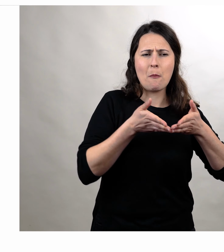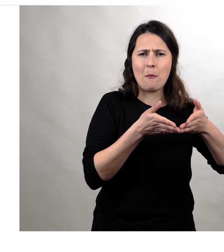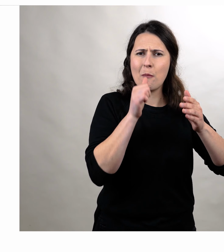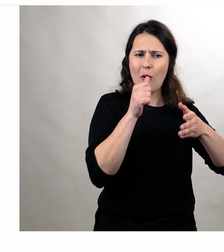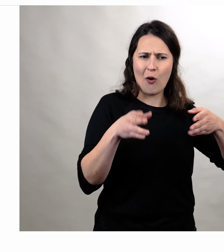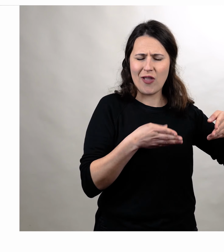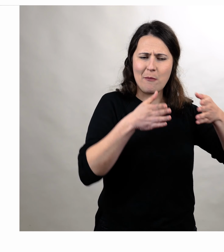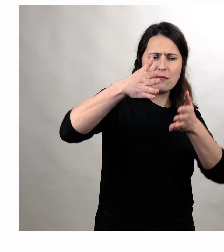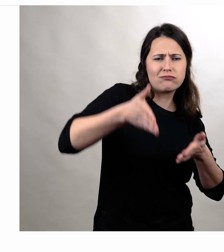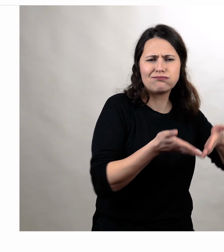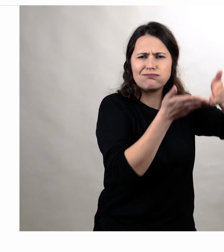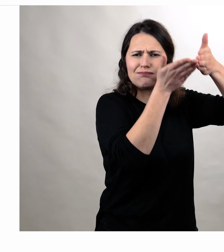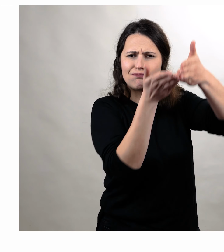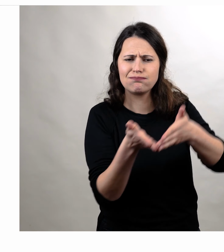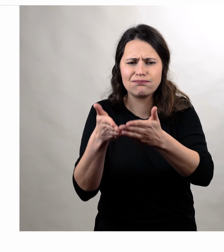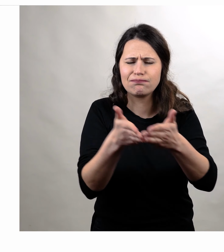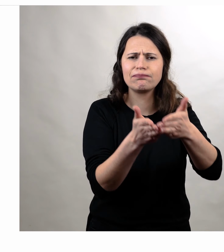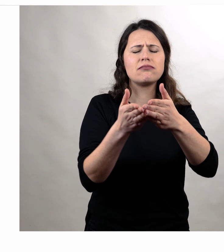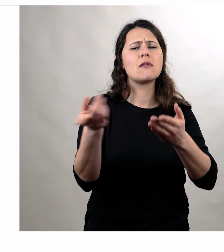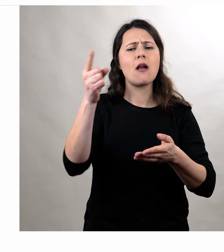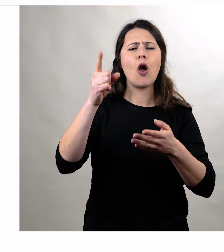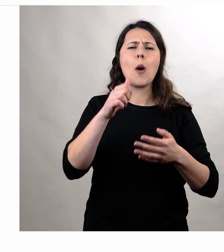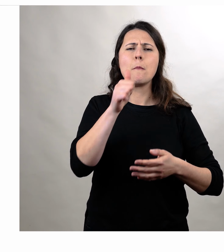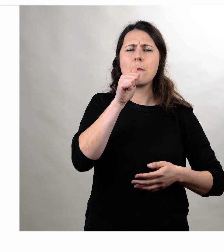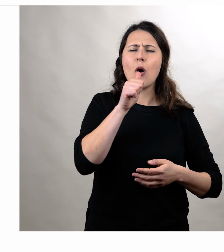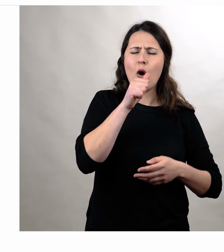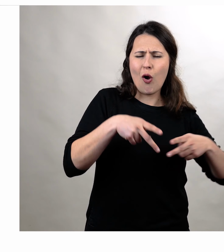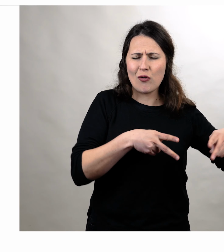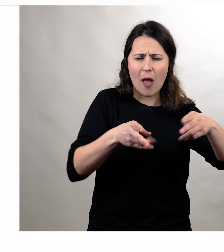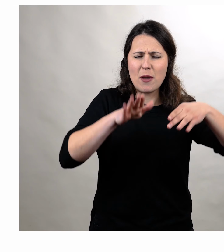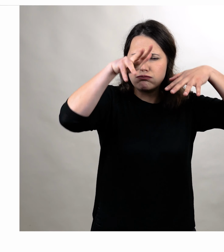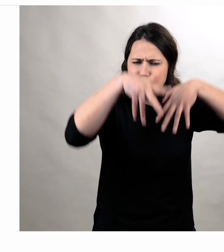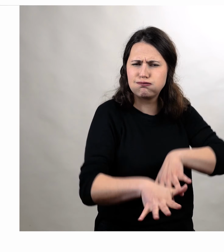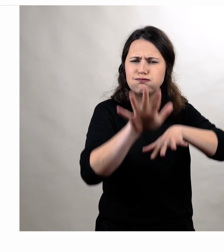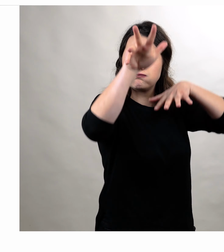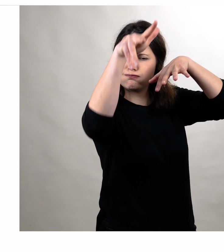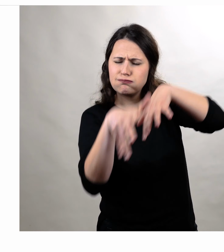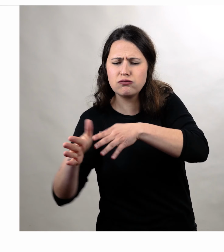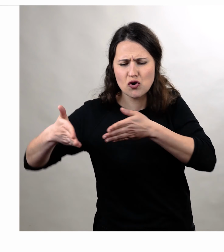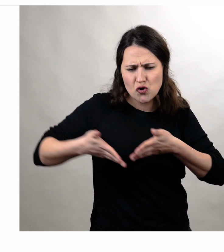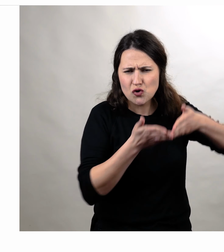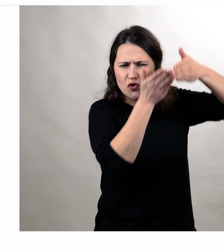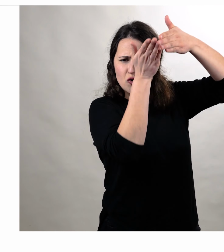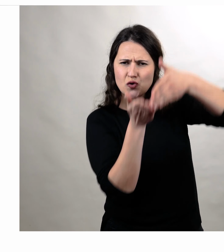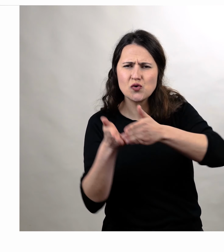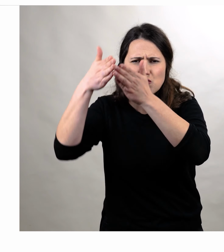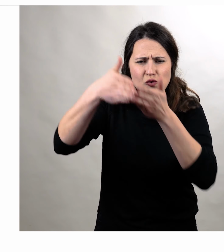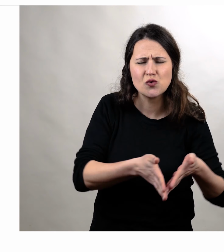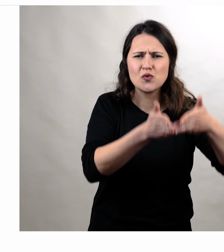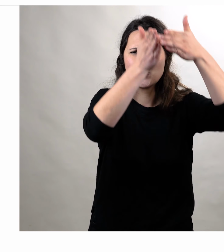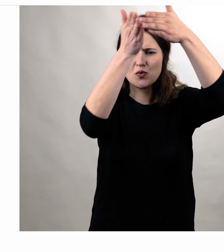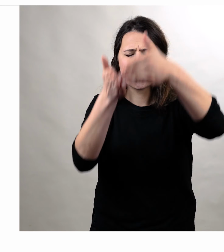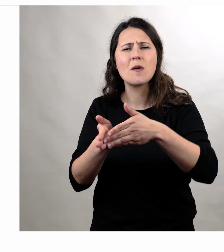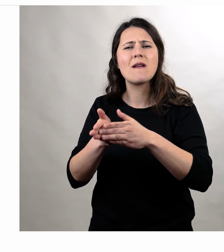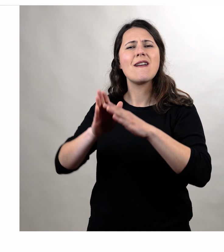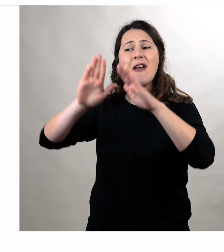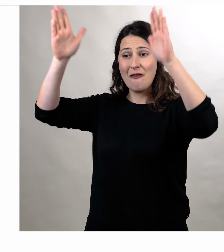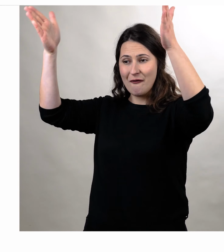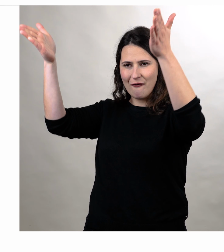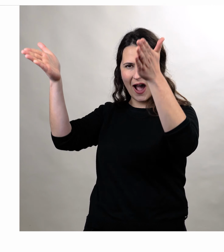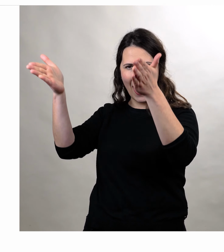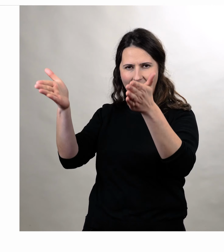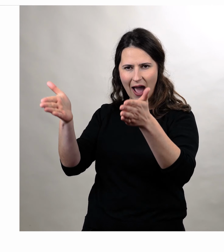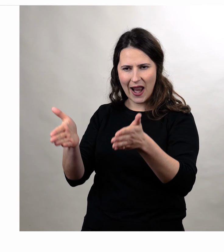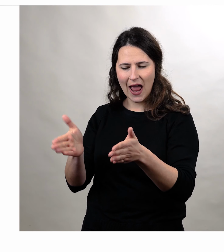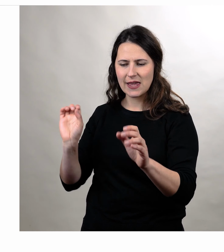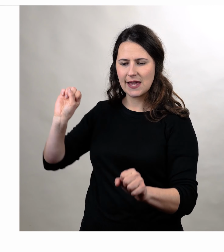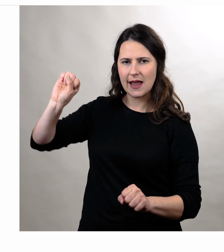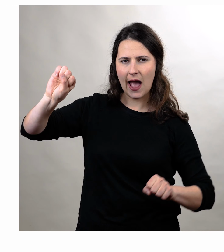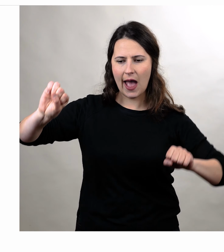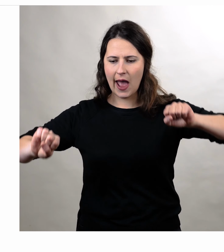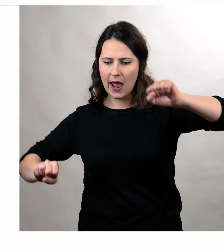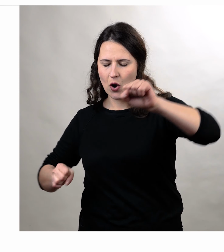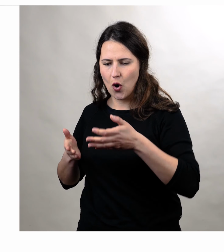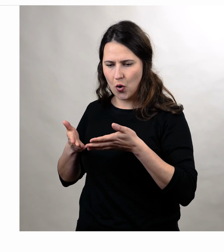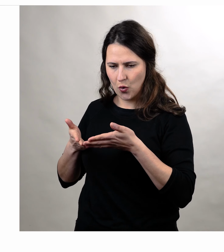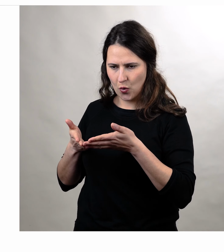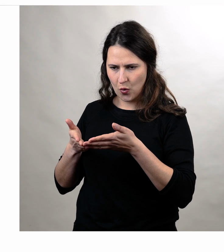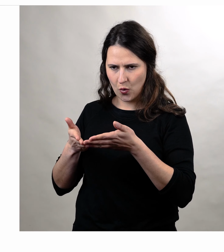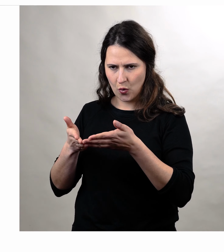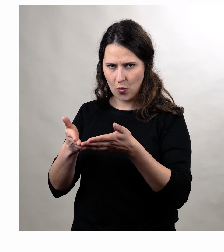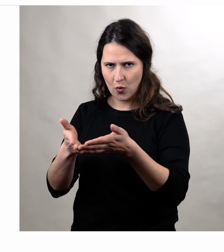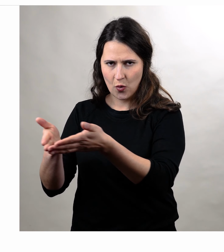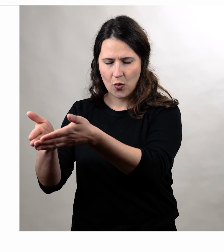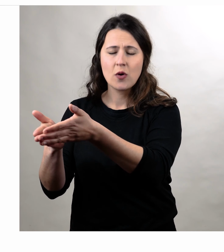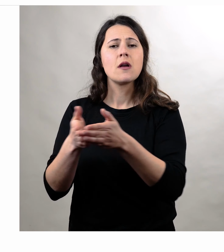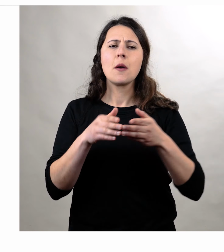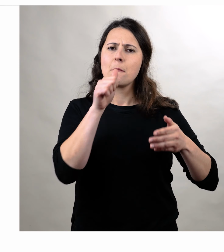διάσχιση ορμητικού ποταμού με σχεδία, διάσχιση φαραγγιού με κανό και διάσχιση ποταμού με κανό.